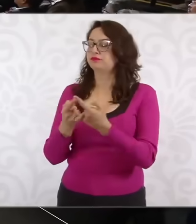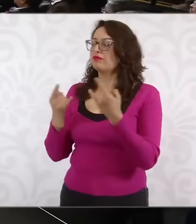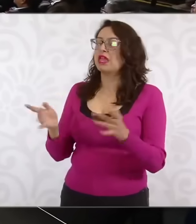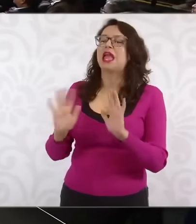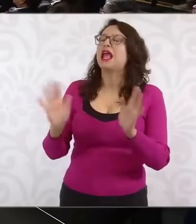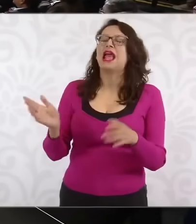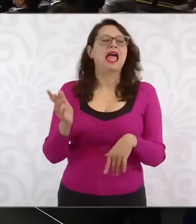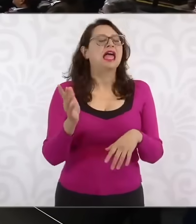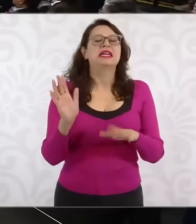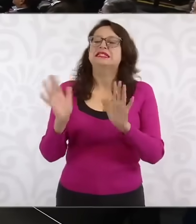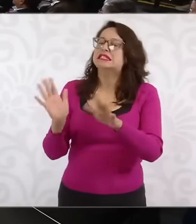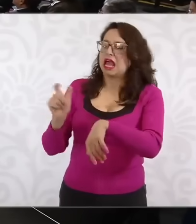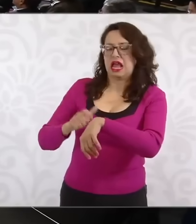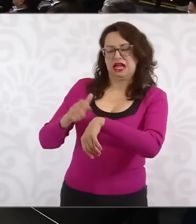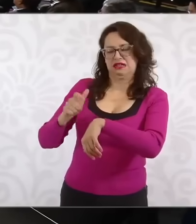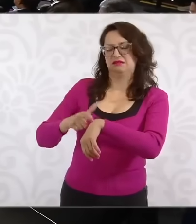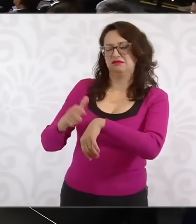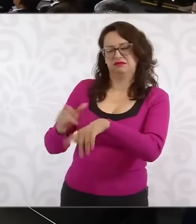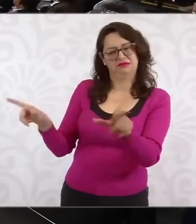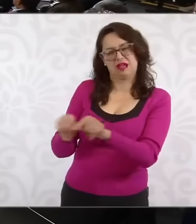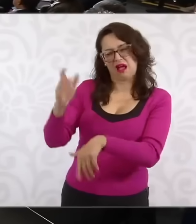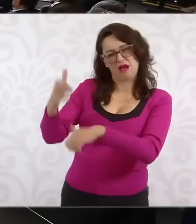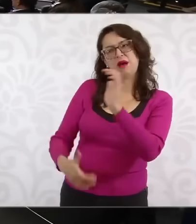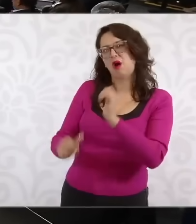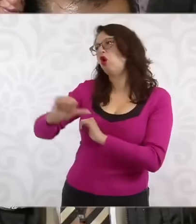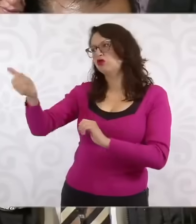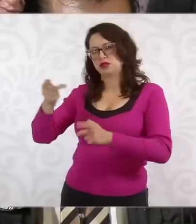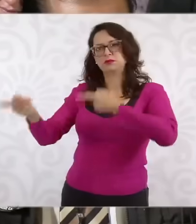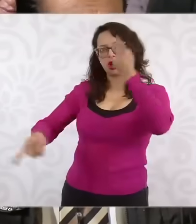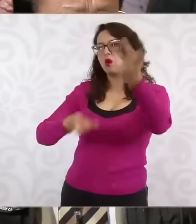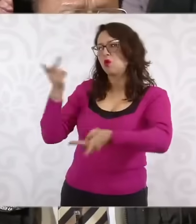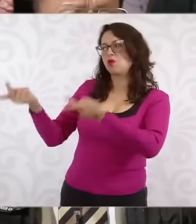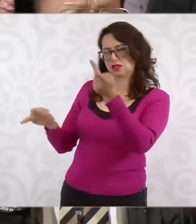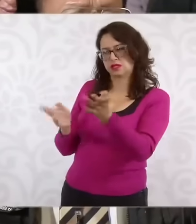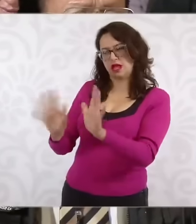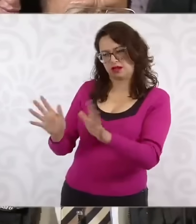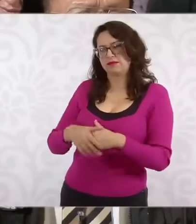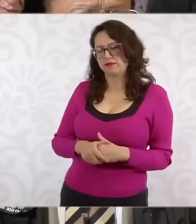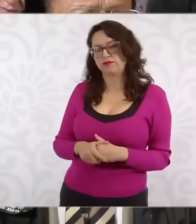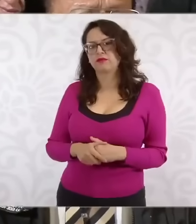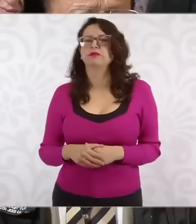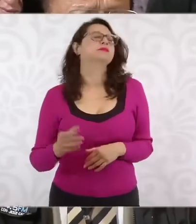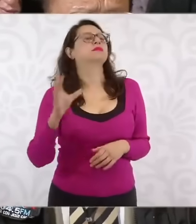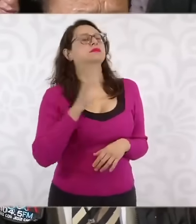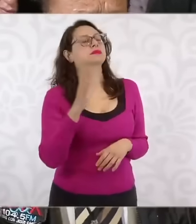reina para que los demás puedan preguntar. Sí. Muy bien. Hay un caso, hay un joven de desde el 2021,